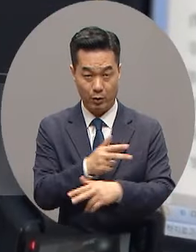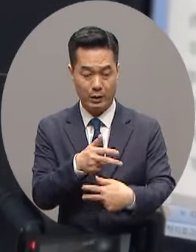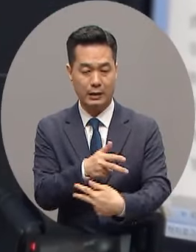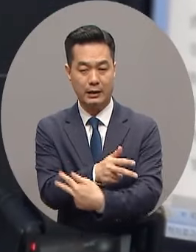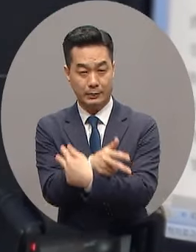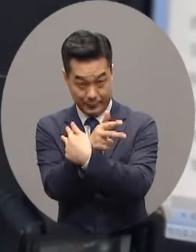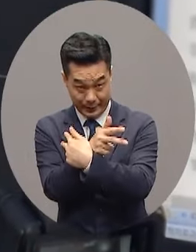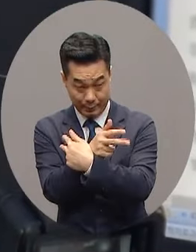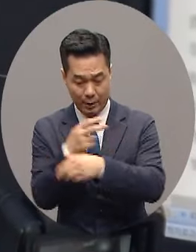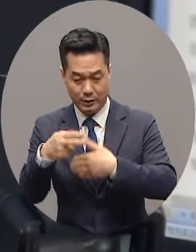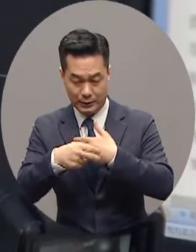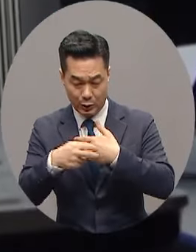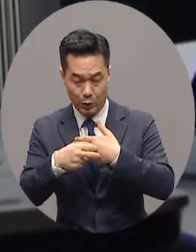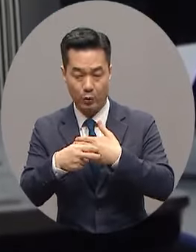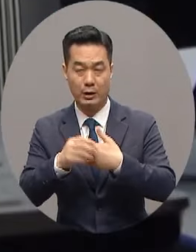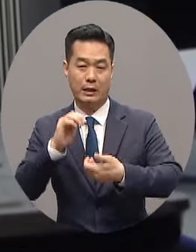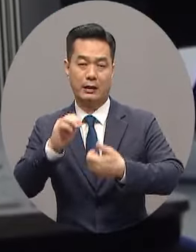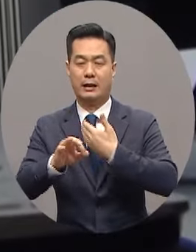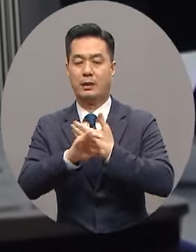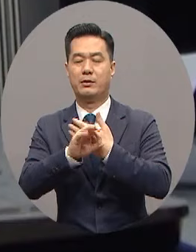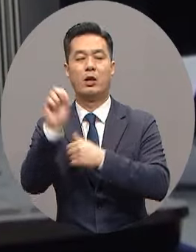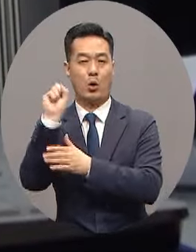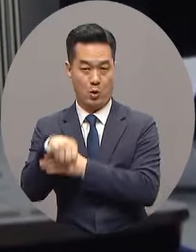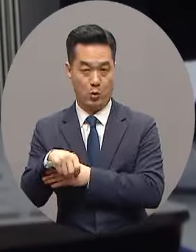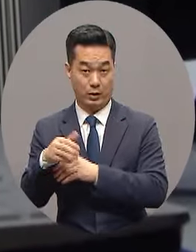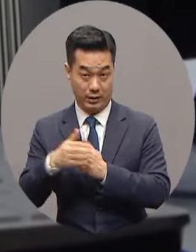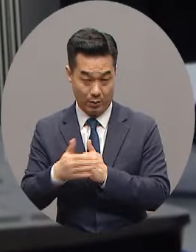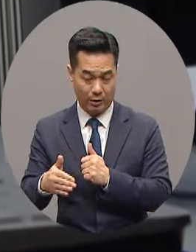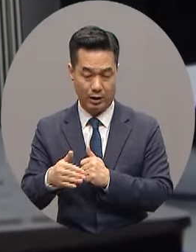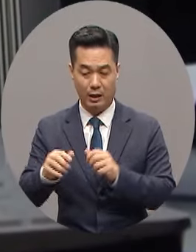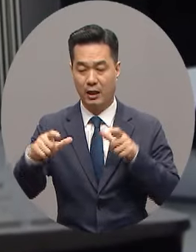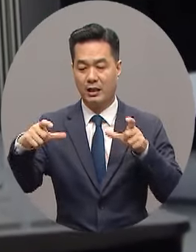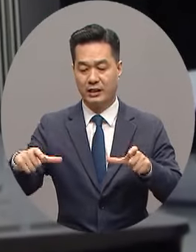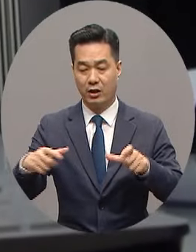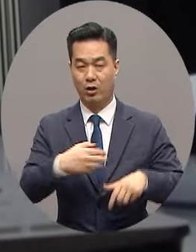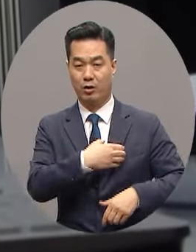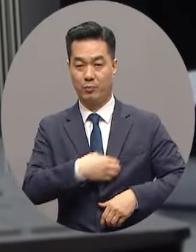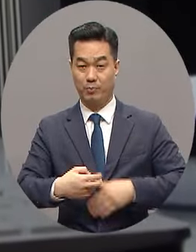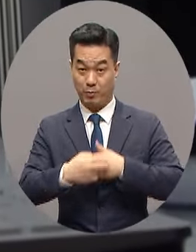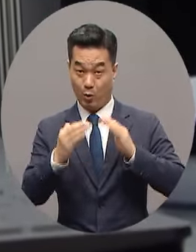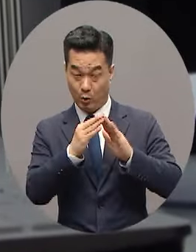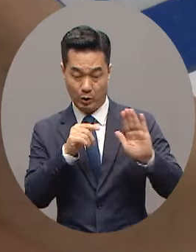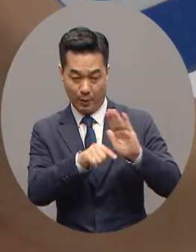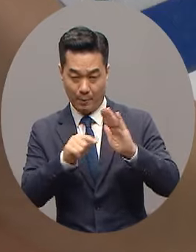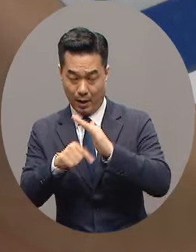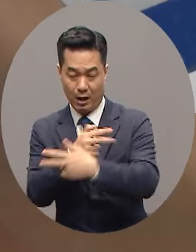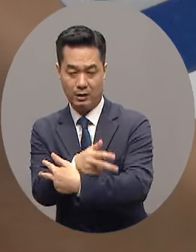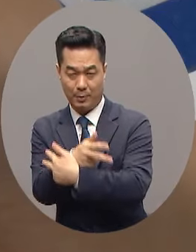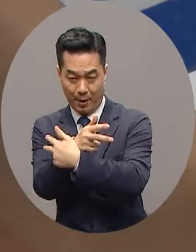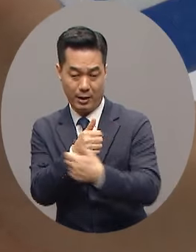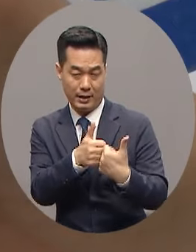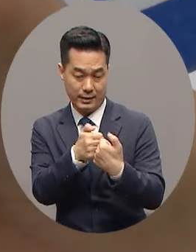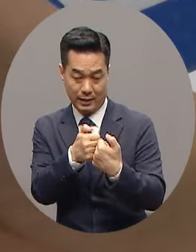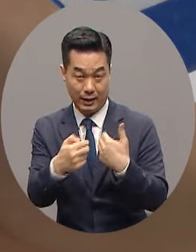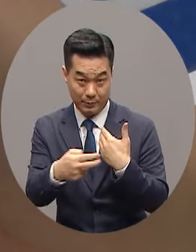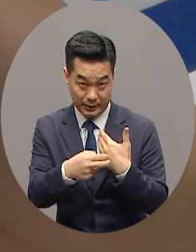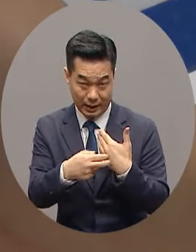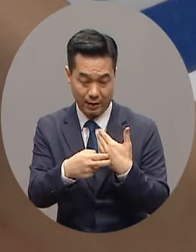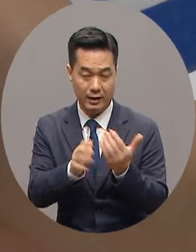오늘부터 한시적으로 허용하기로 했습니다. 이에 따라 경증 질환자는 지역 보건소나보건지소의 비대면 진료를 통해 상담과